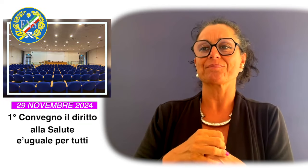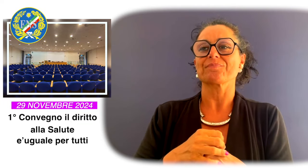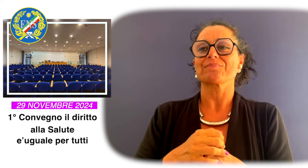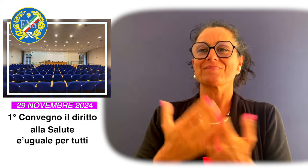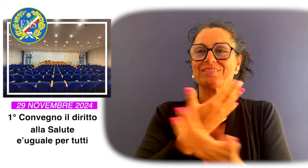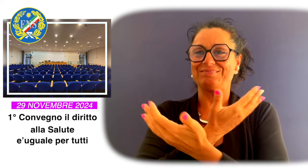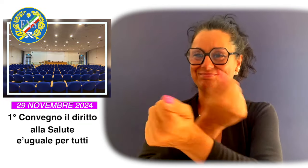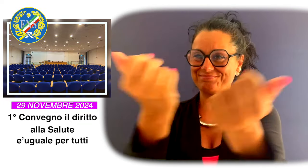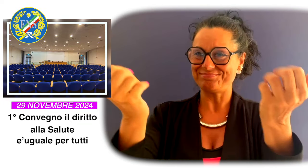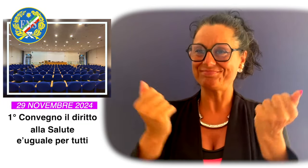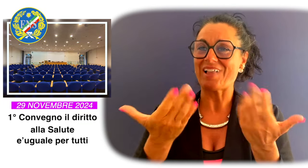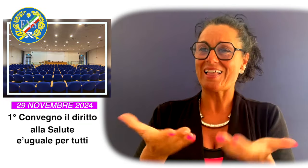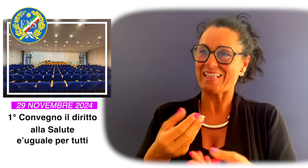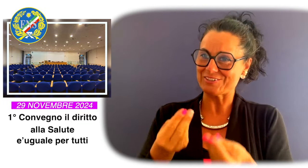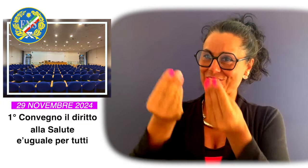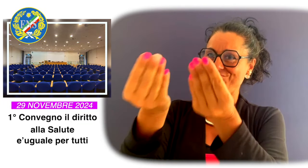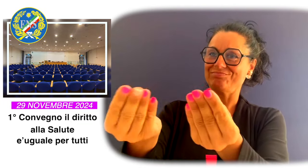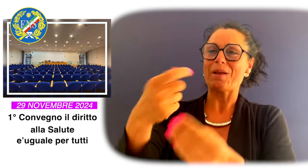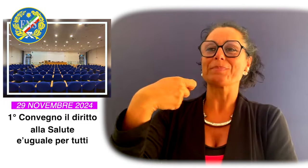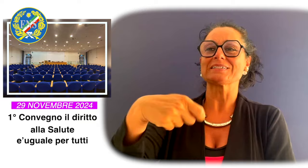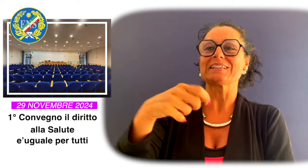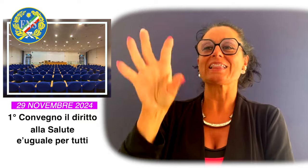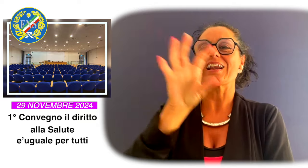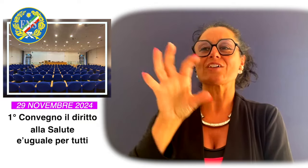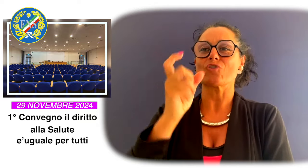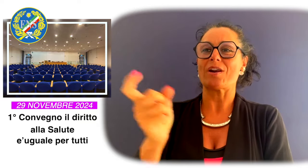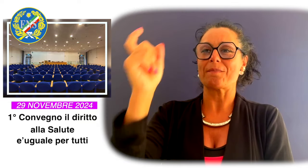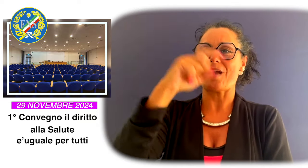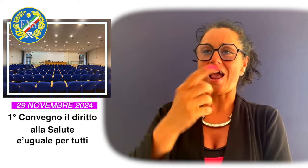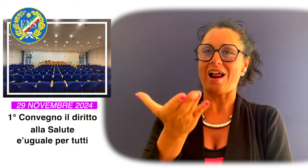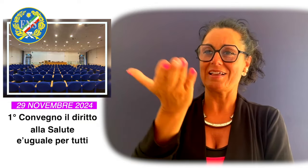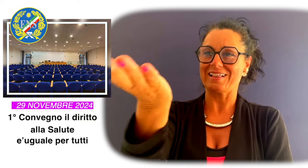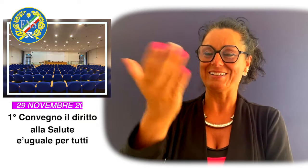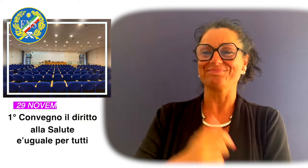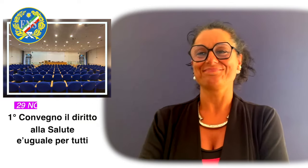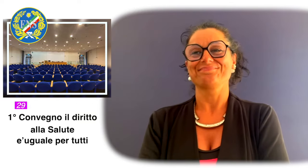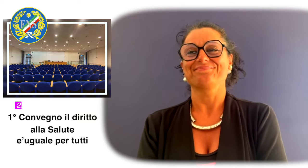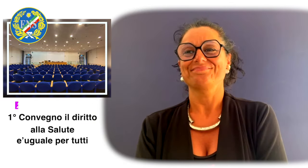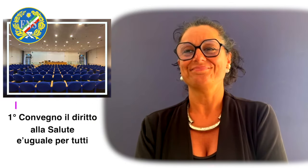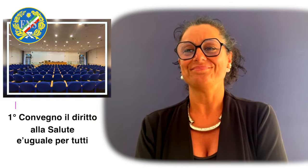Un saluto. Passo la parola al Presidente Regionale ENS Marche.